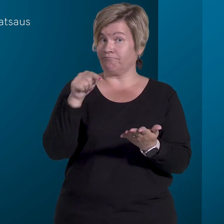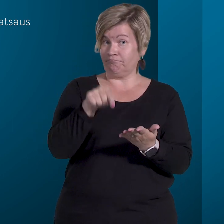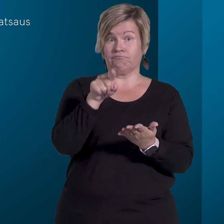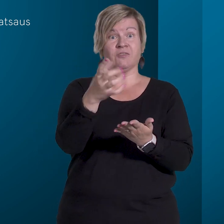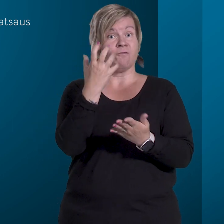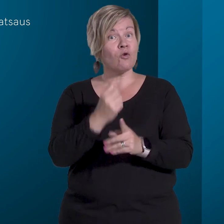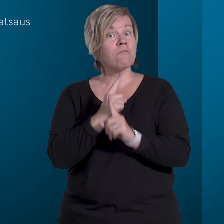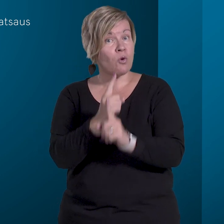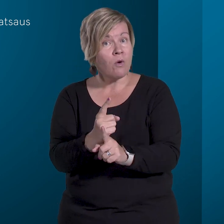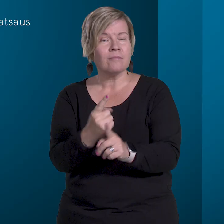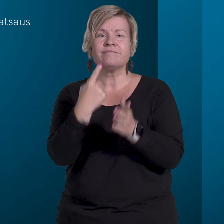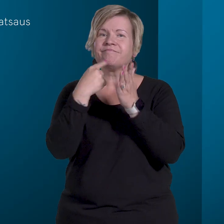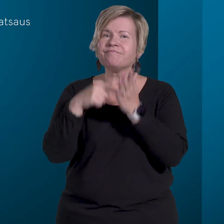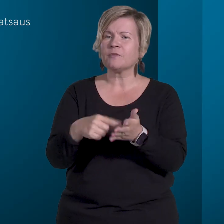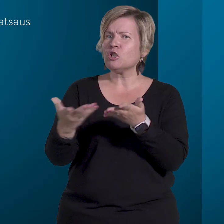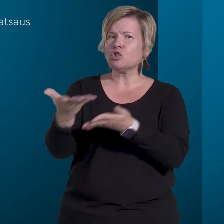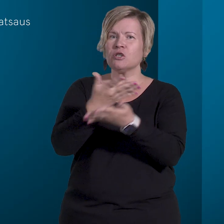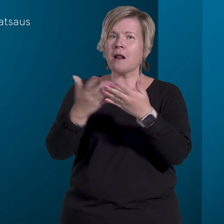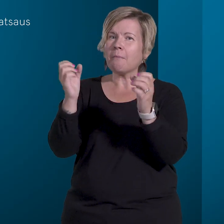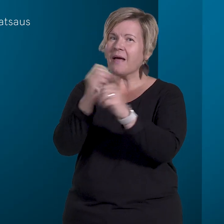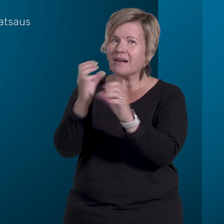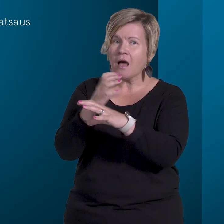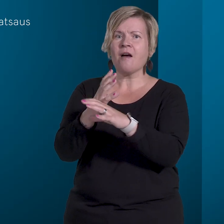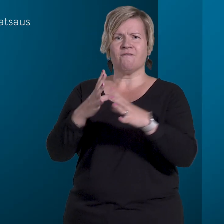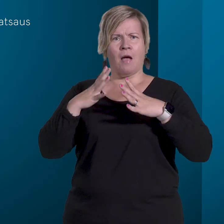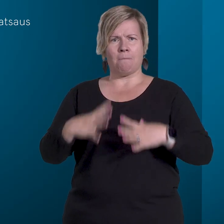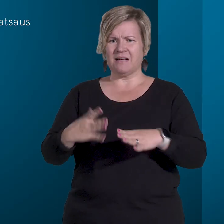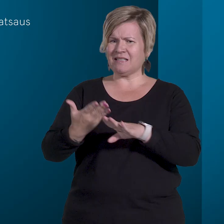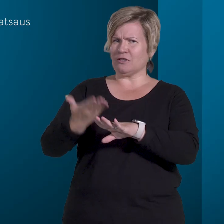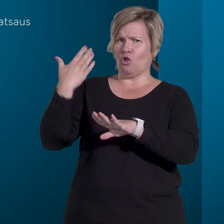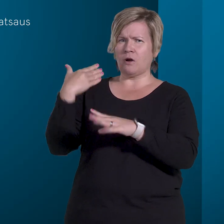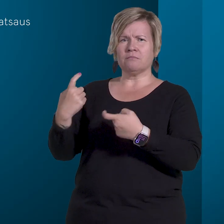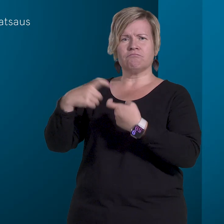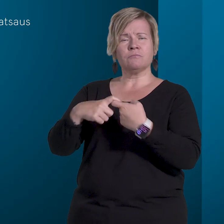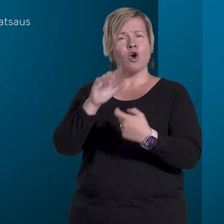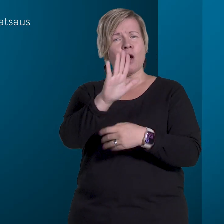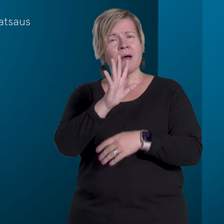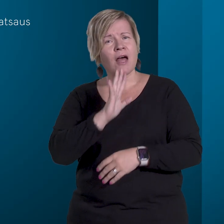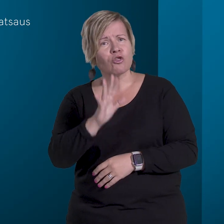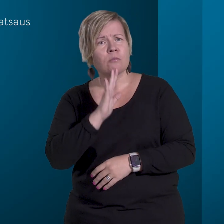Voit osallistua tapahtumaan jakamalla vammaishistoriaan liittyviä kertomuksia -